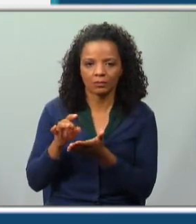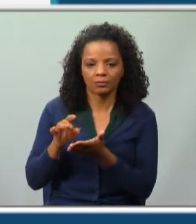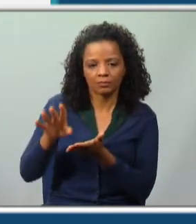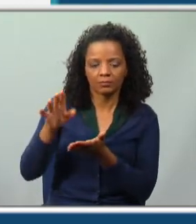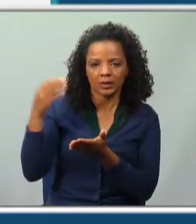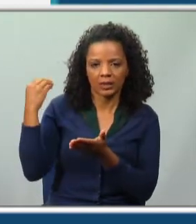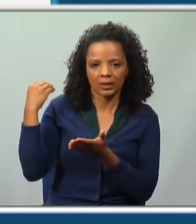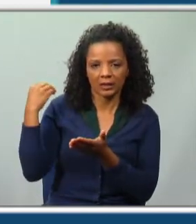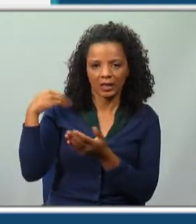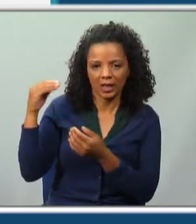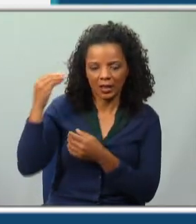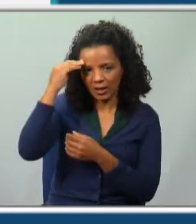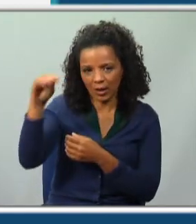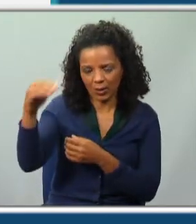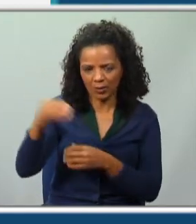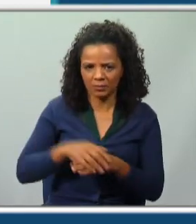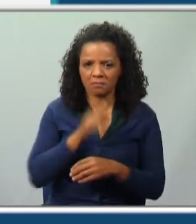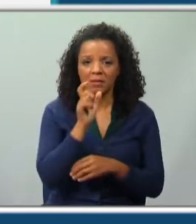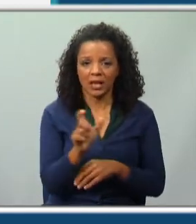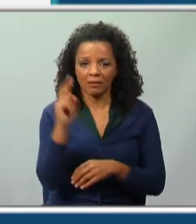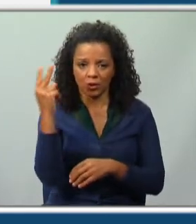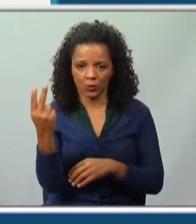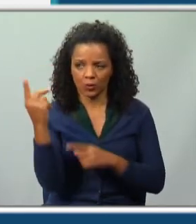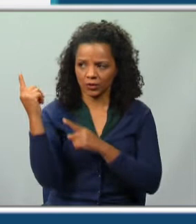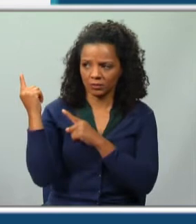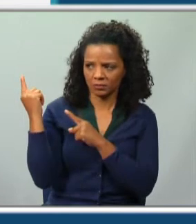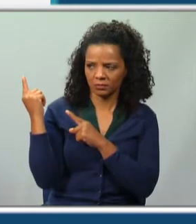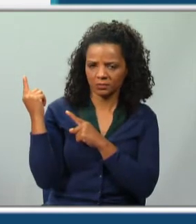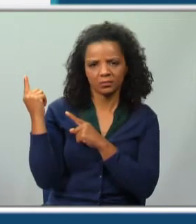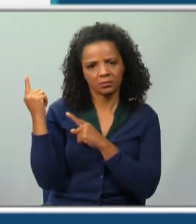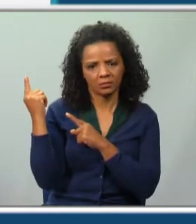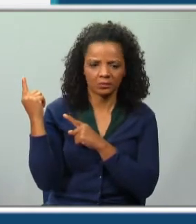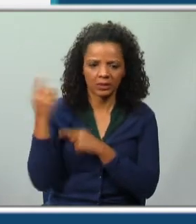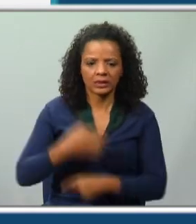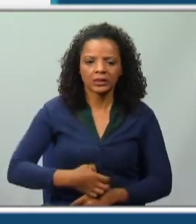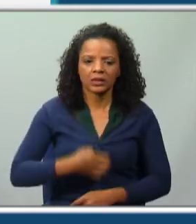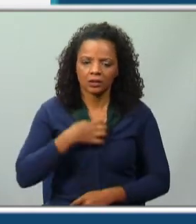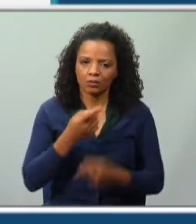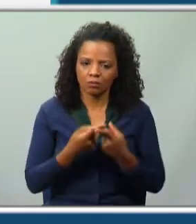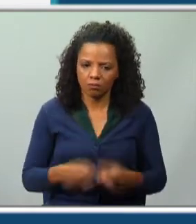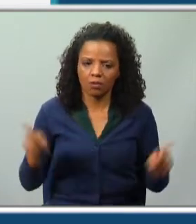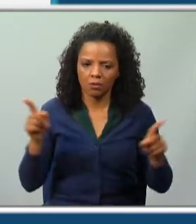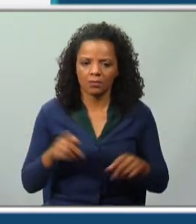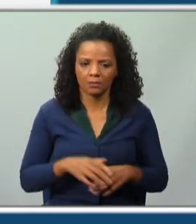a dispensa e despensa têm significados diferentes 儲藏室和儲藏室有不同的含義